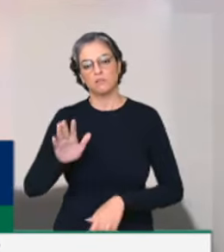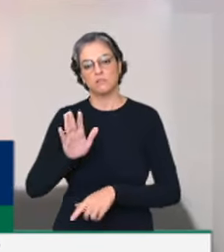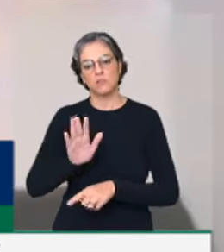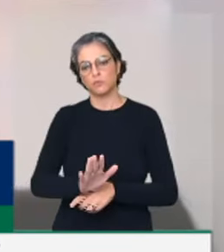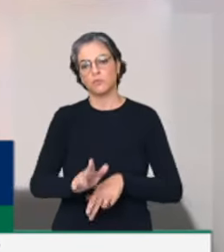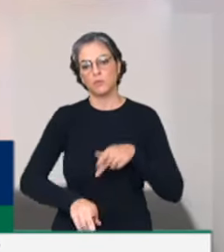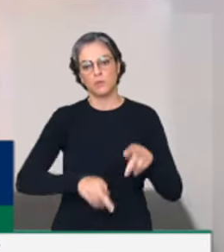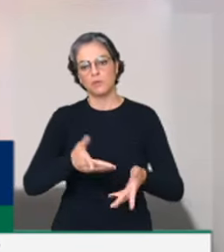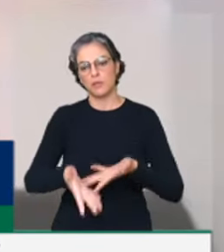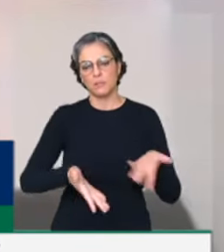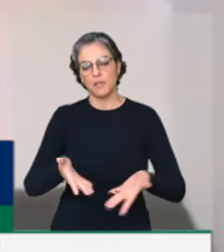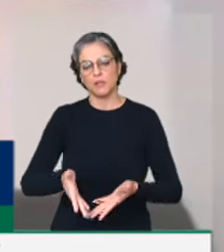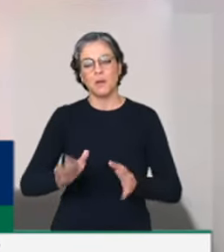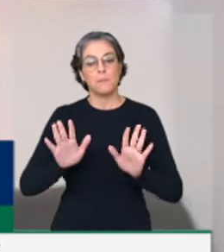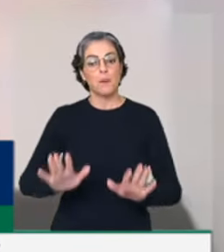CRITÉRIOS DEFINEM.... É ... CRITÉRIOS JUSTOS PARA QUE A